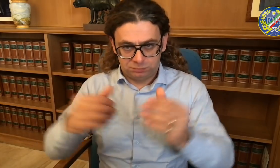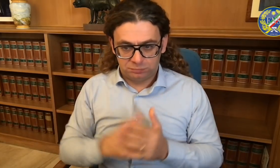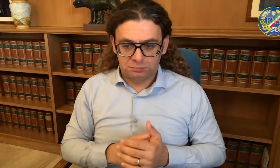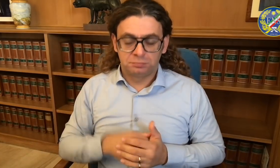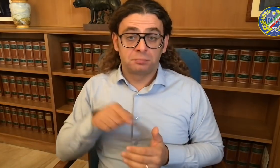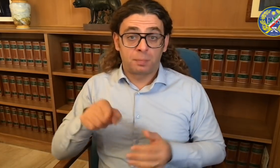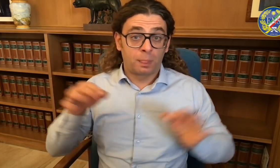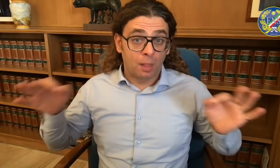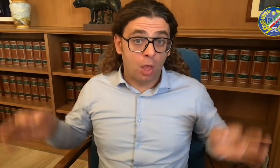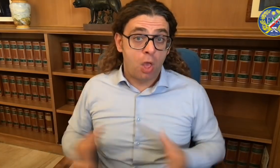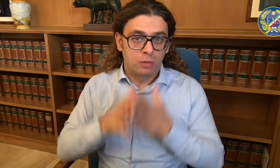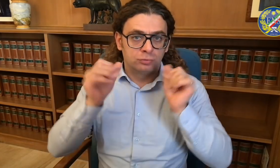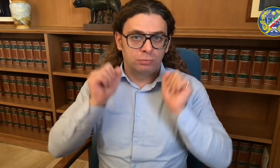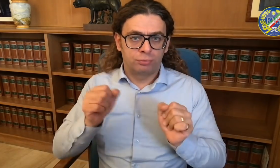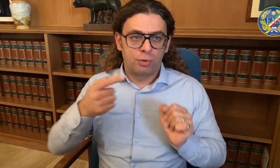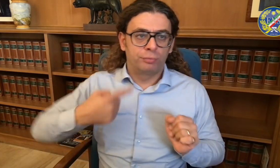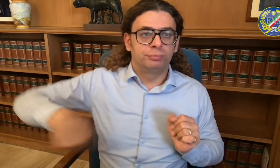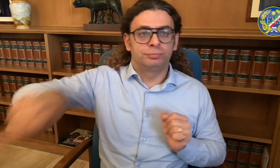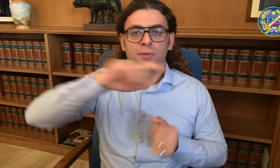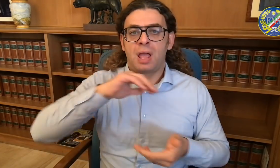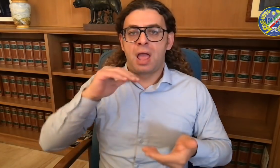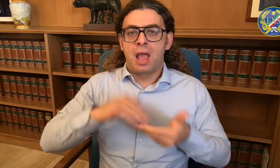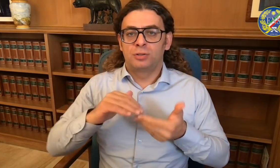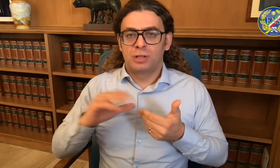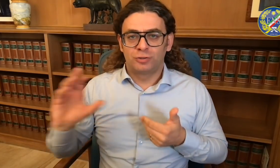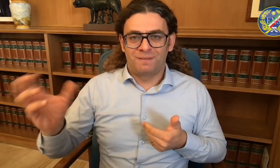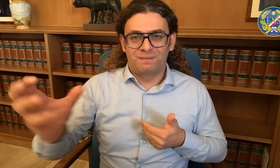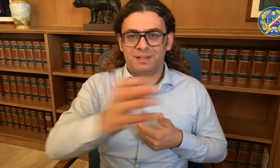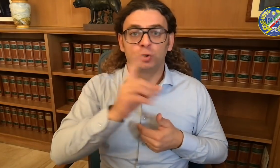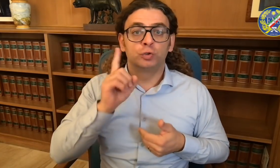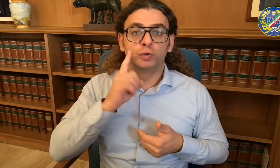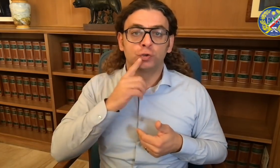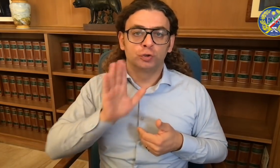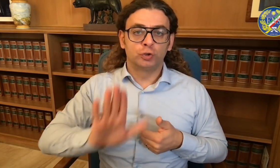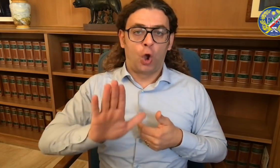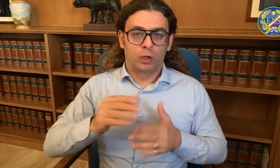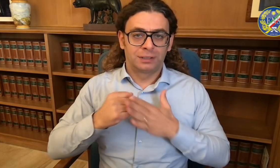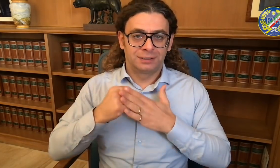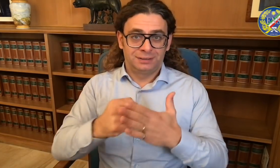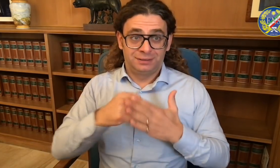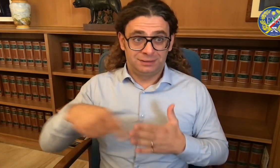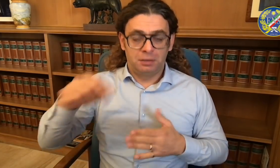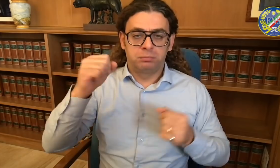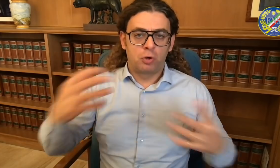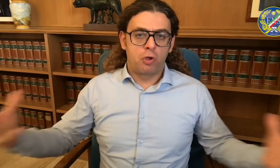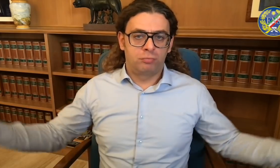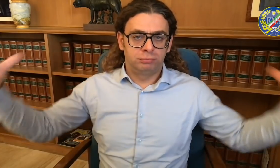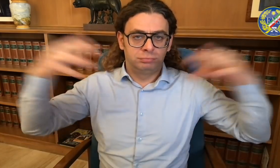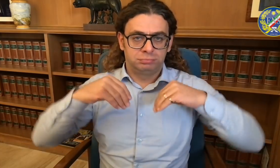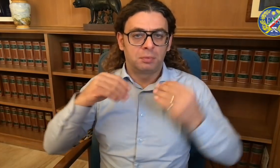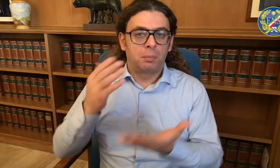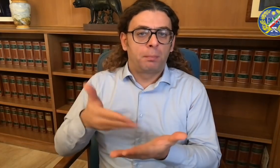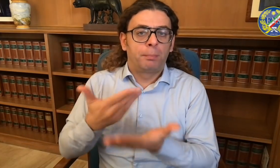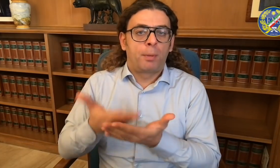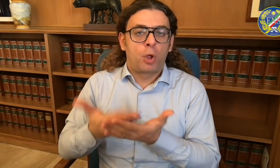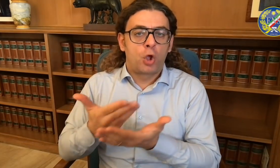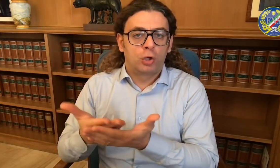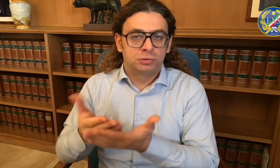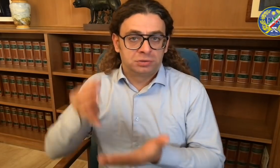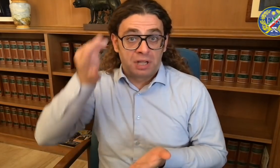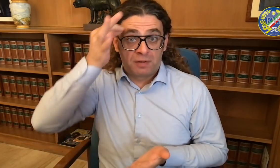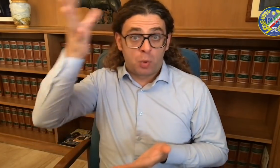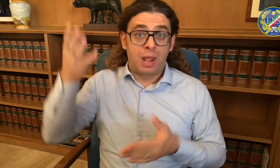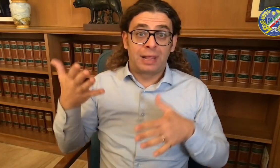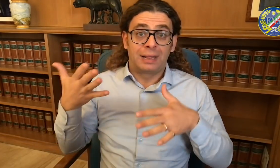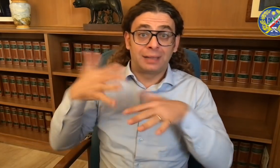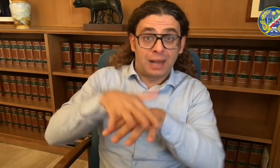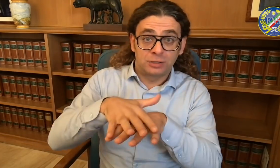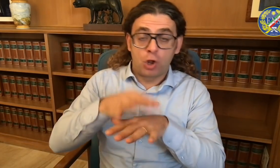In questo lasso di tempo pertanto anche attraverso le varie associazioni di persone sorde possiamo raccogliere le nostre